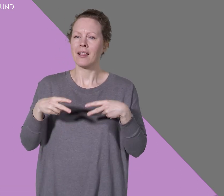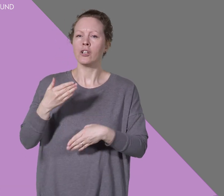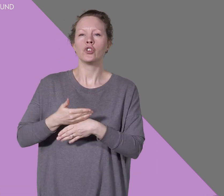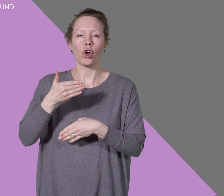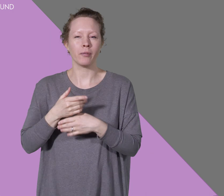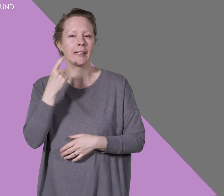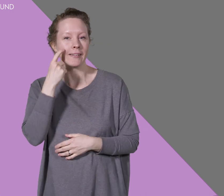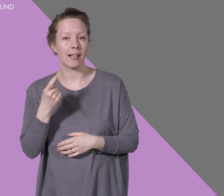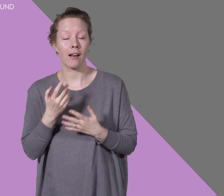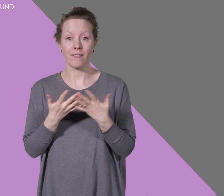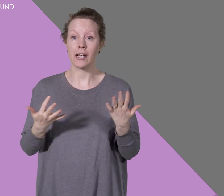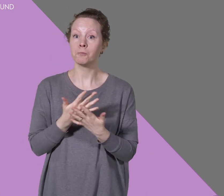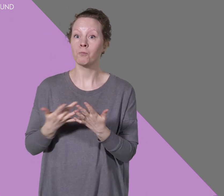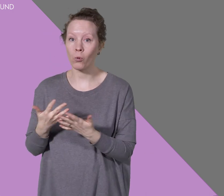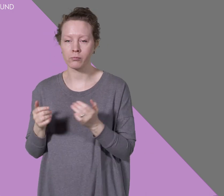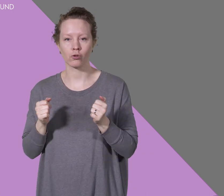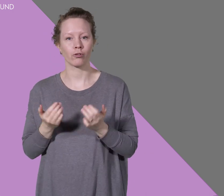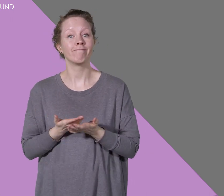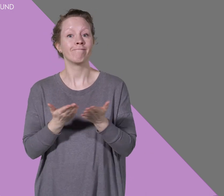Den flerspråkiga dansteatern Giselle visas på LillaLuckan -